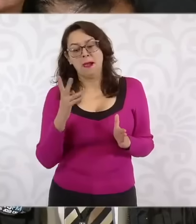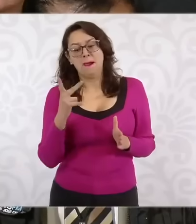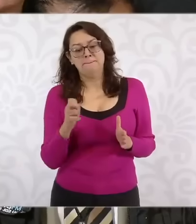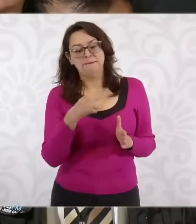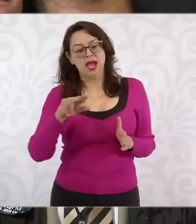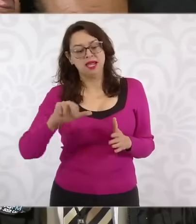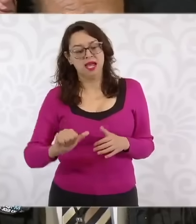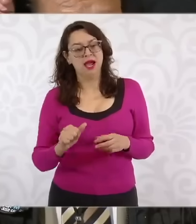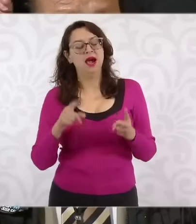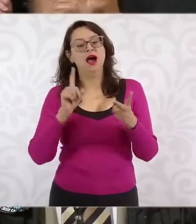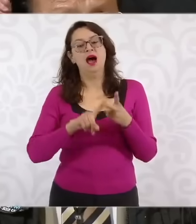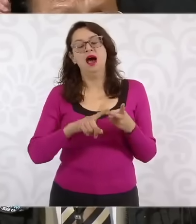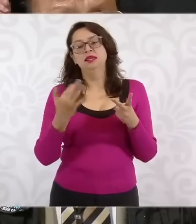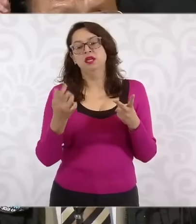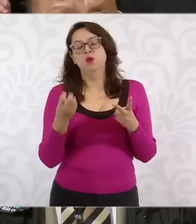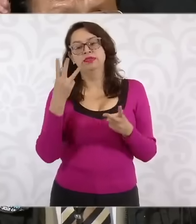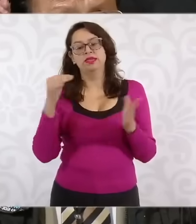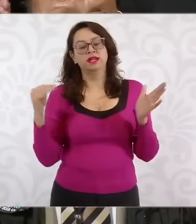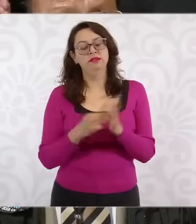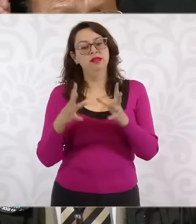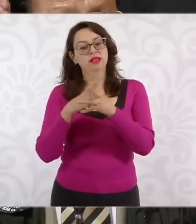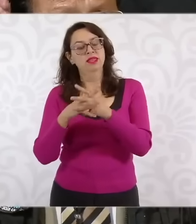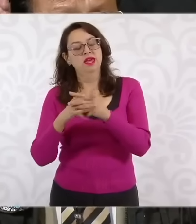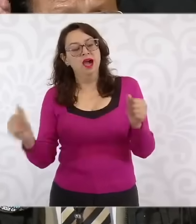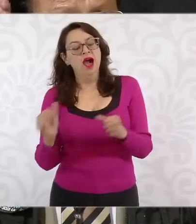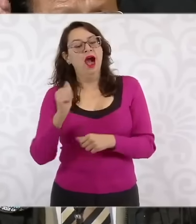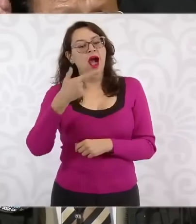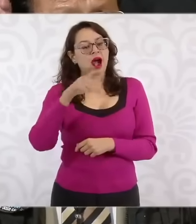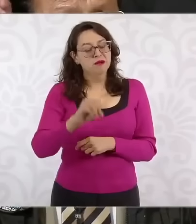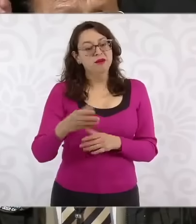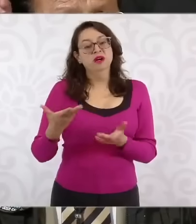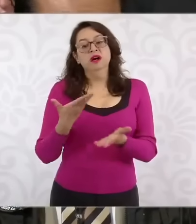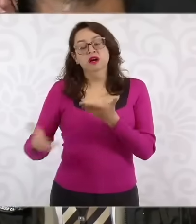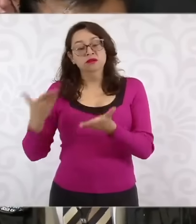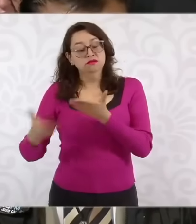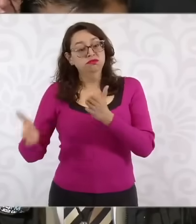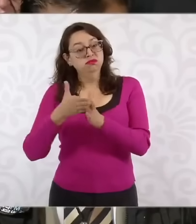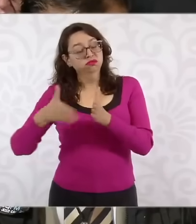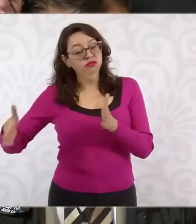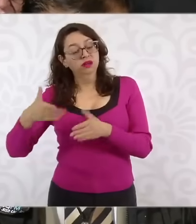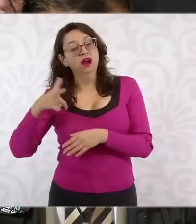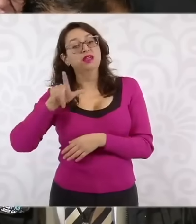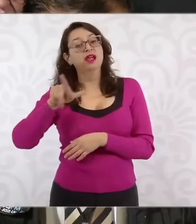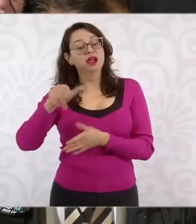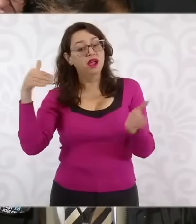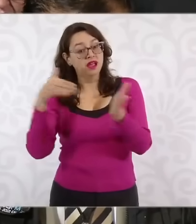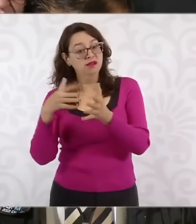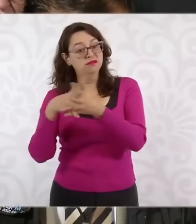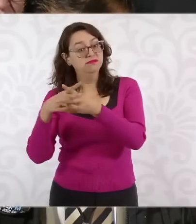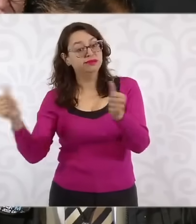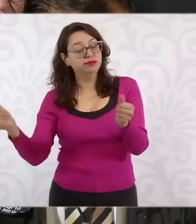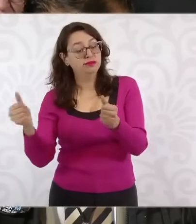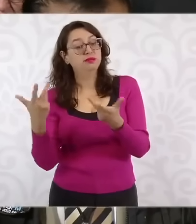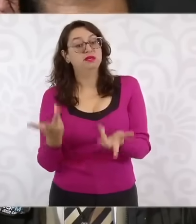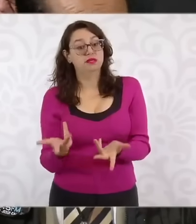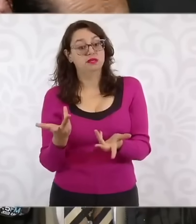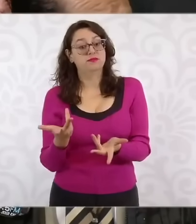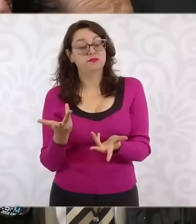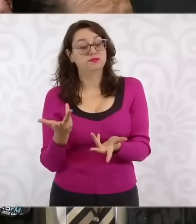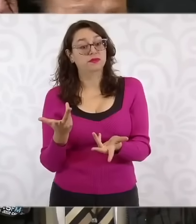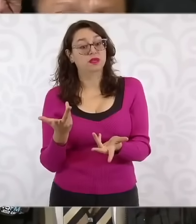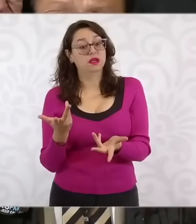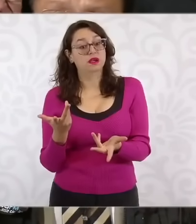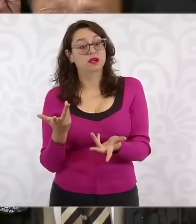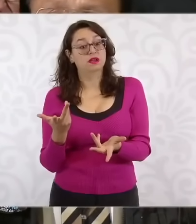AMLO y 17,700 eh hasta lo que va de su sexenio. Según los estudios que han hecho organizaciones